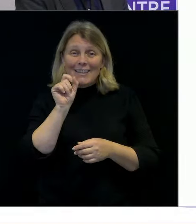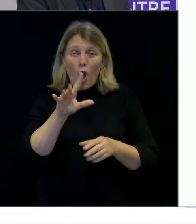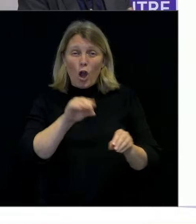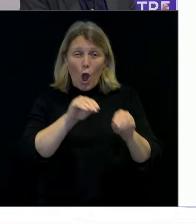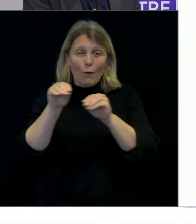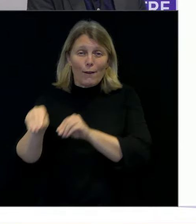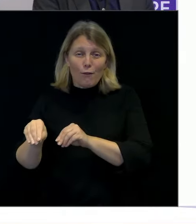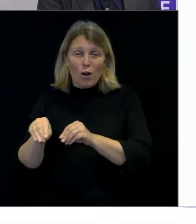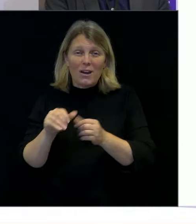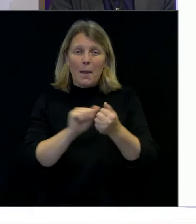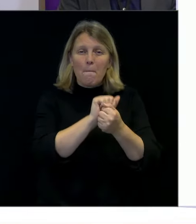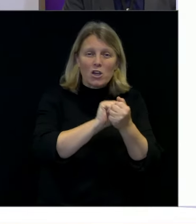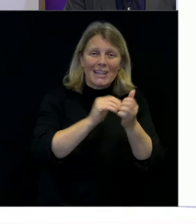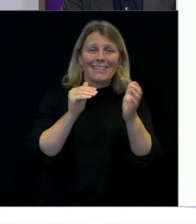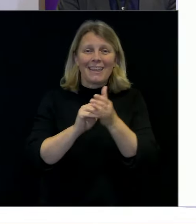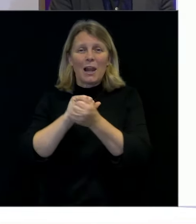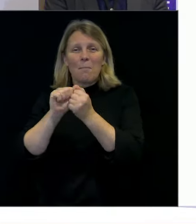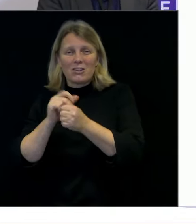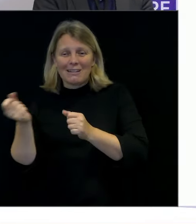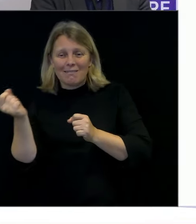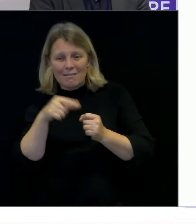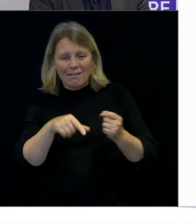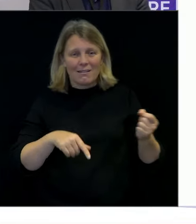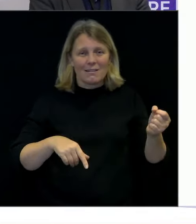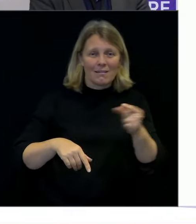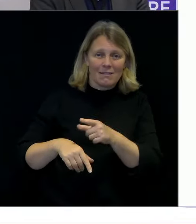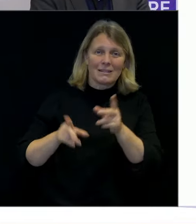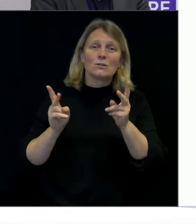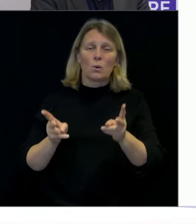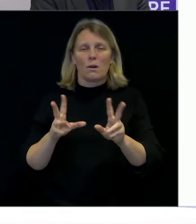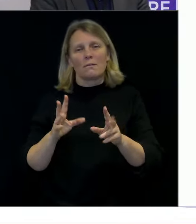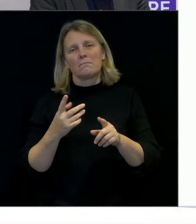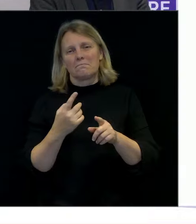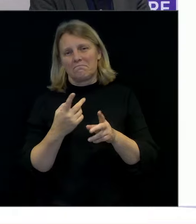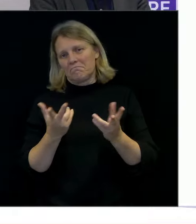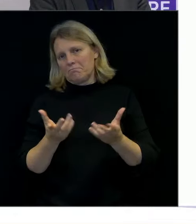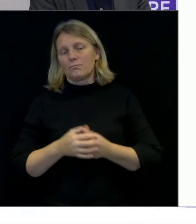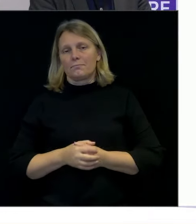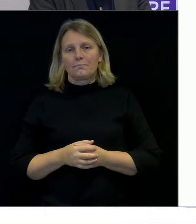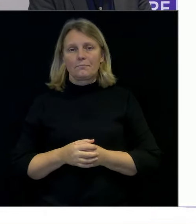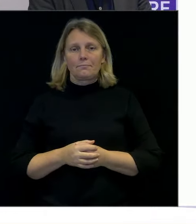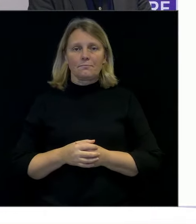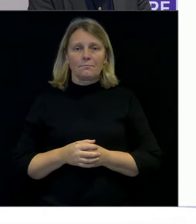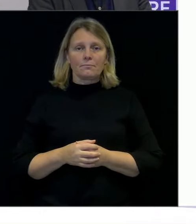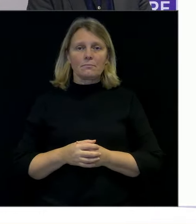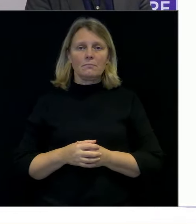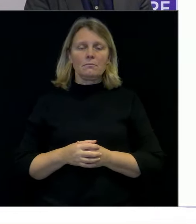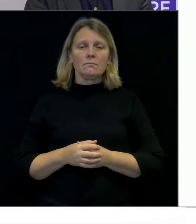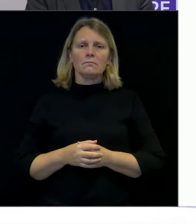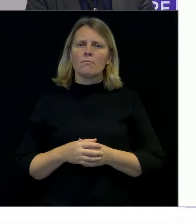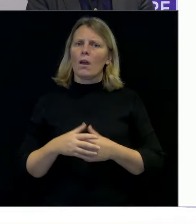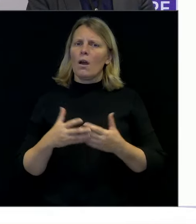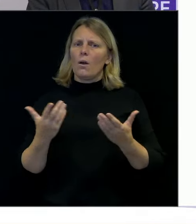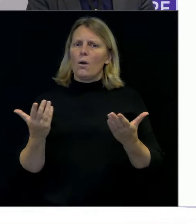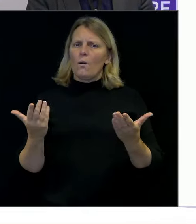Så kan det vara signaler, överföring, maskin till maskin. Sådana saker.